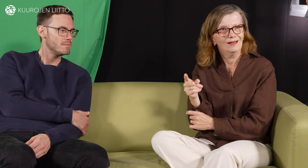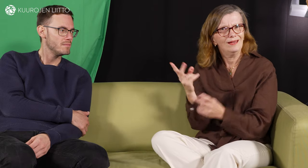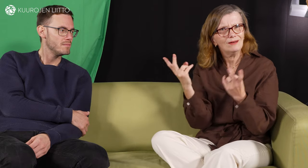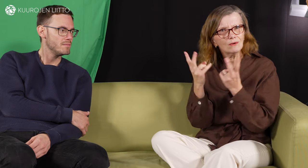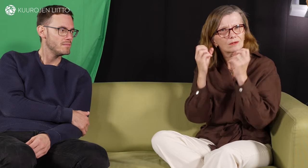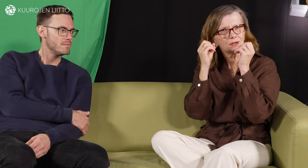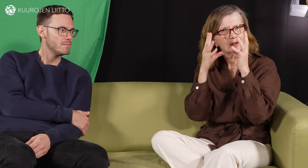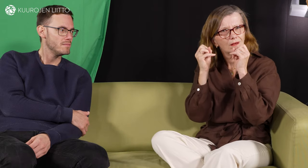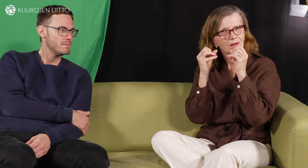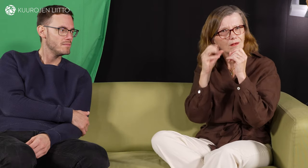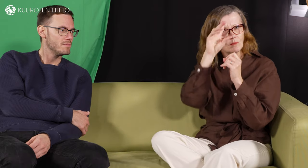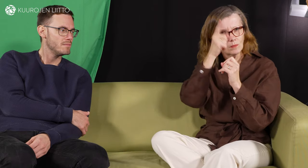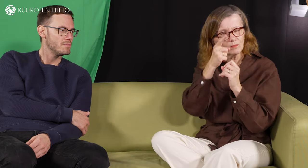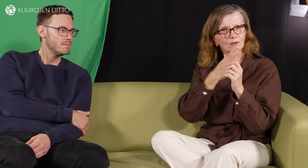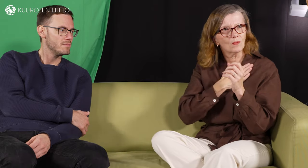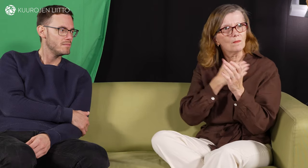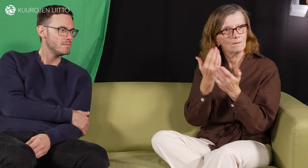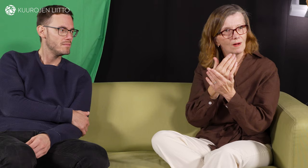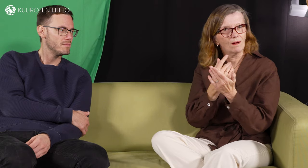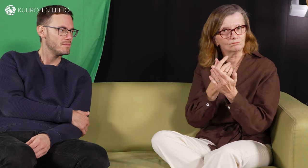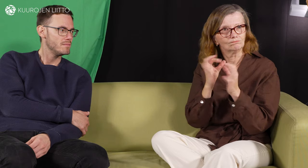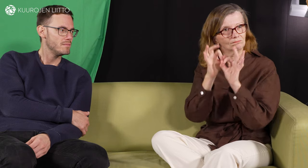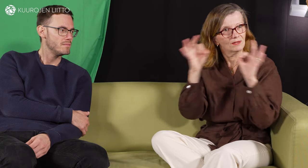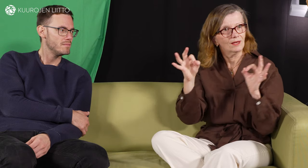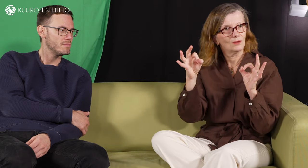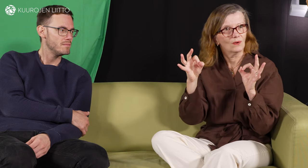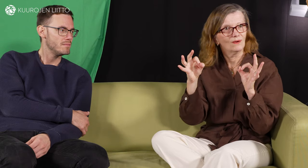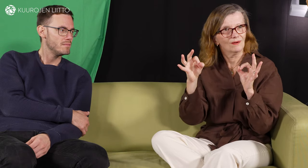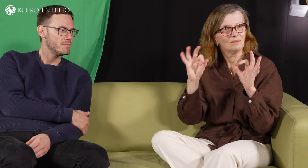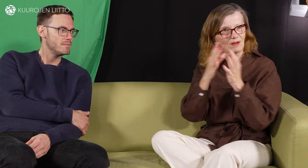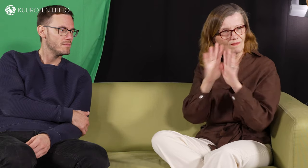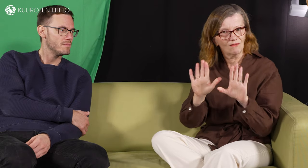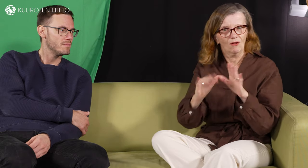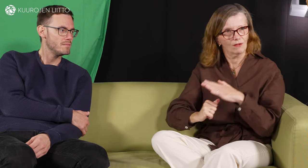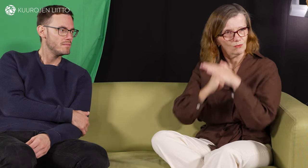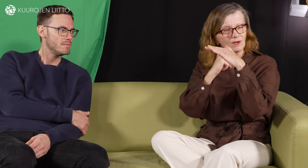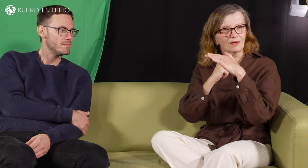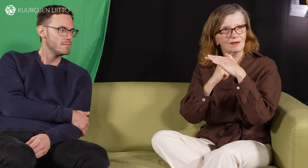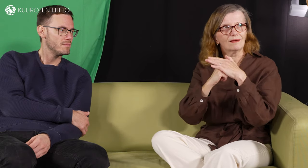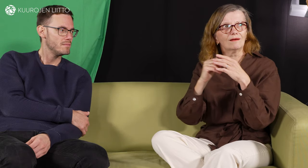Ymmärsin siellä ollessani, miten hienolla tavalla Suomi tukee meitä.